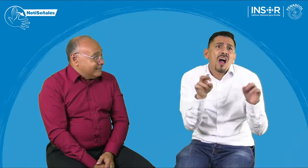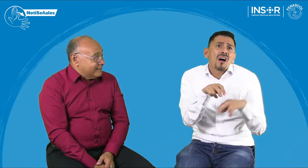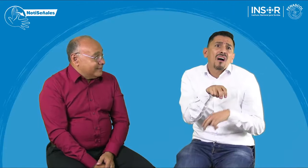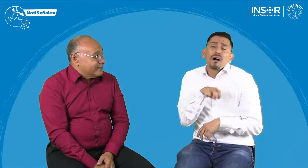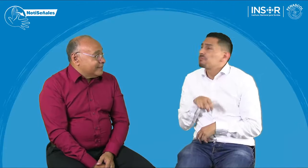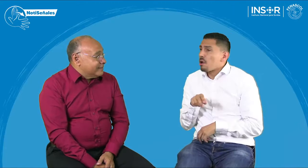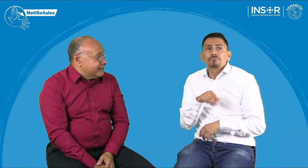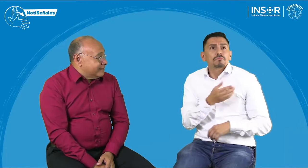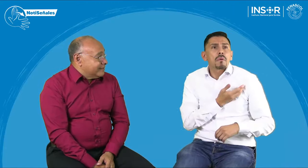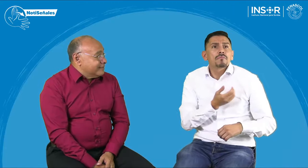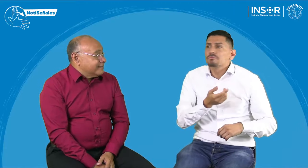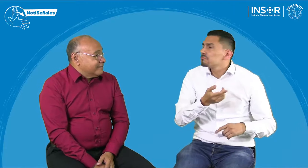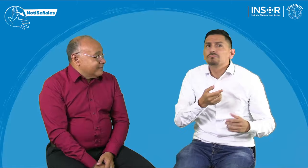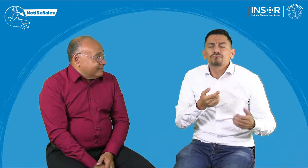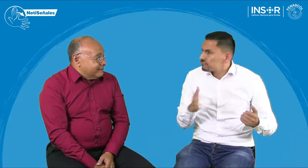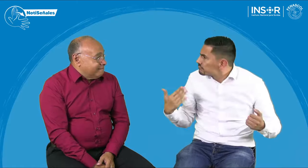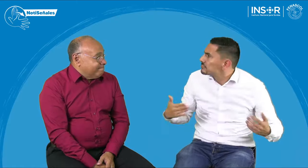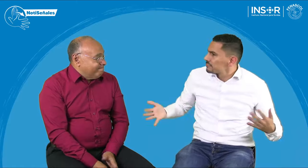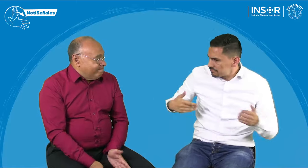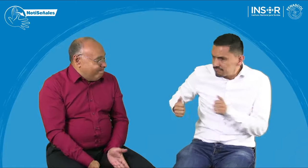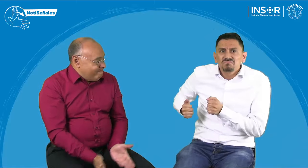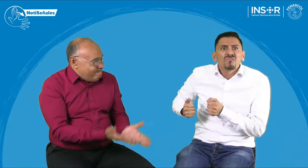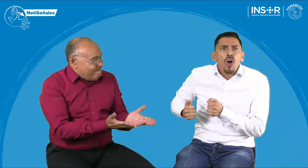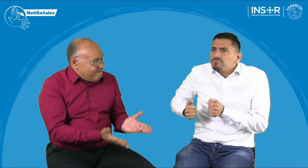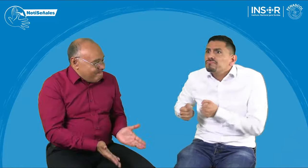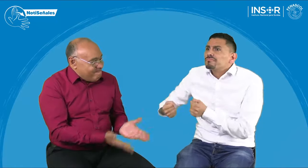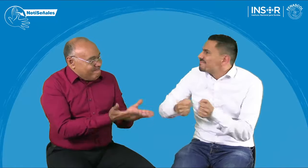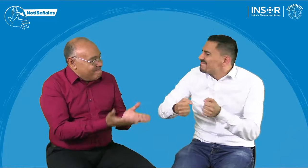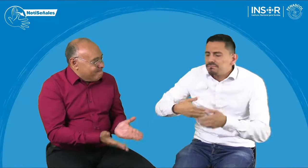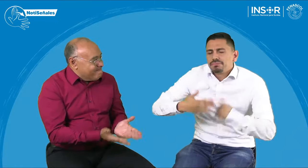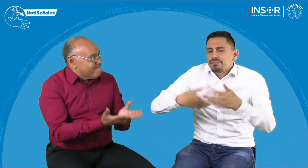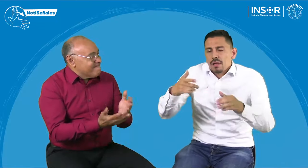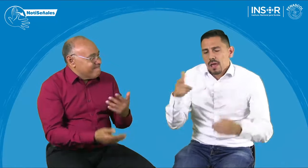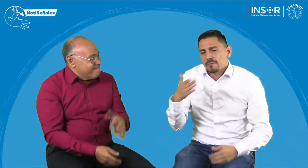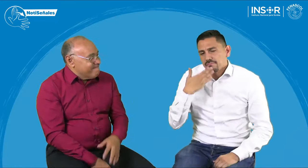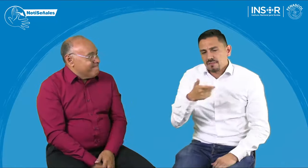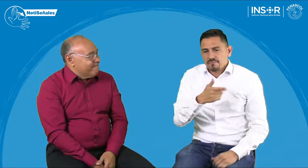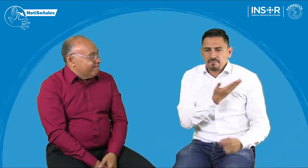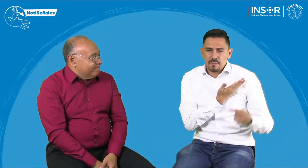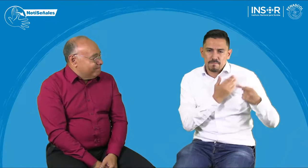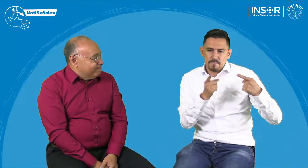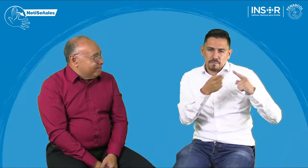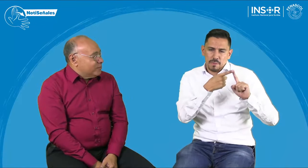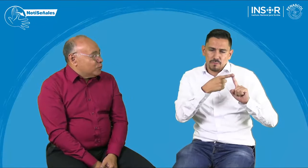madre soltera, es muy berraca, ella no se rindió antes de las